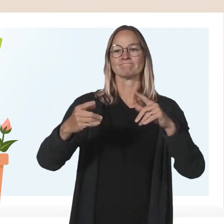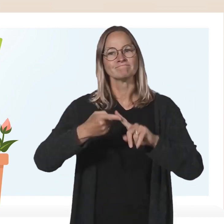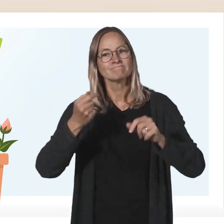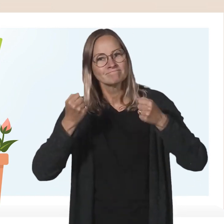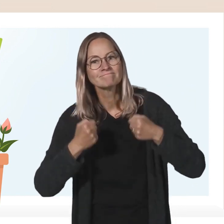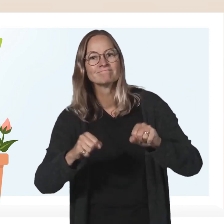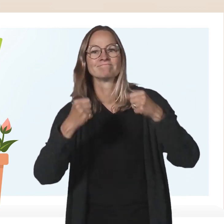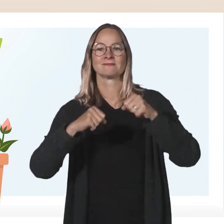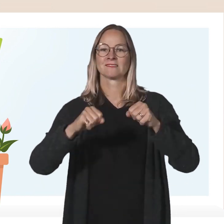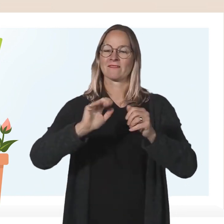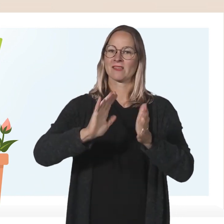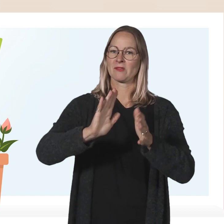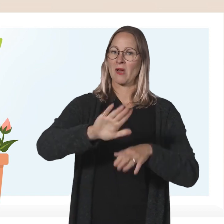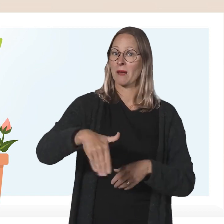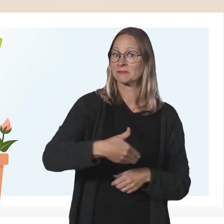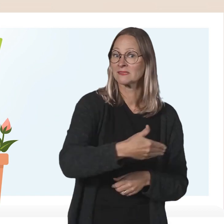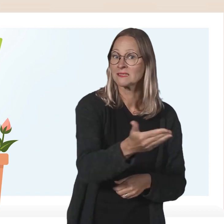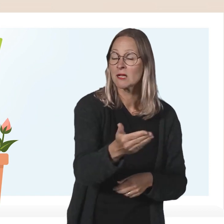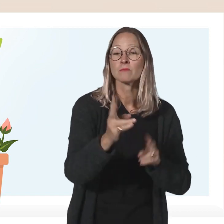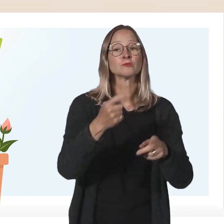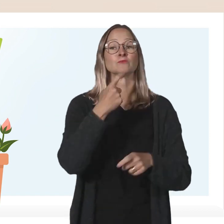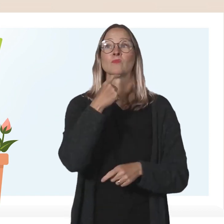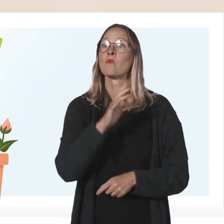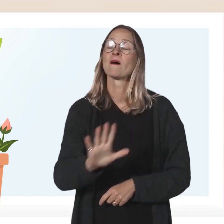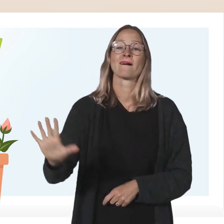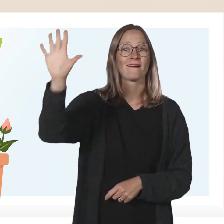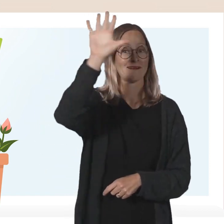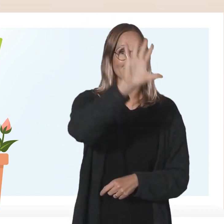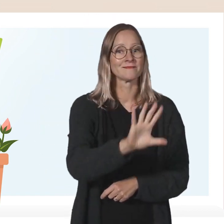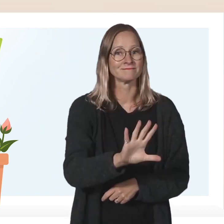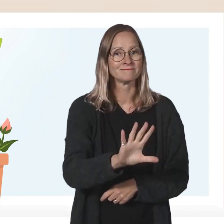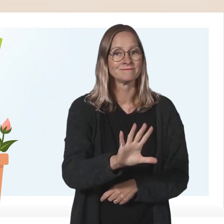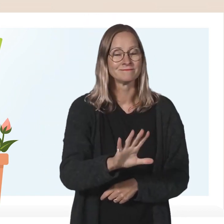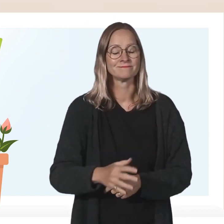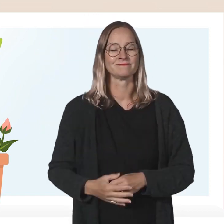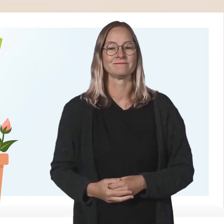ja aloittaa paikallistoimintaa viittoville lapsille myös muualla Suomessa.